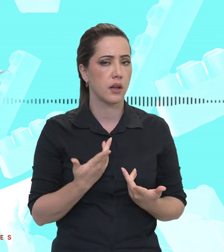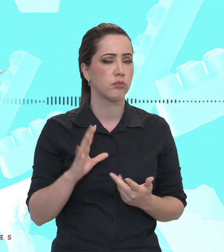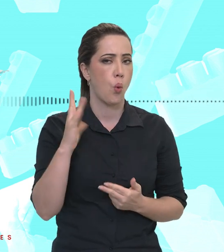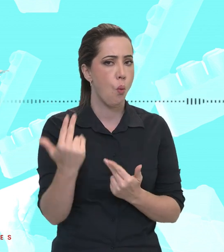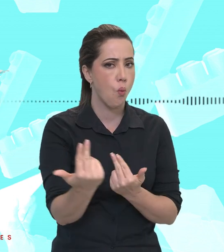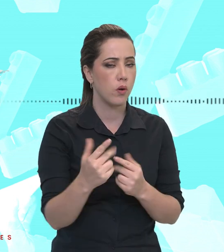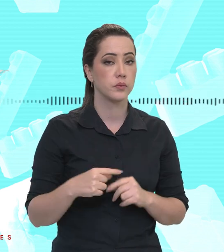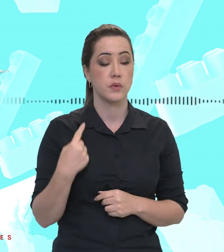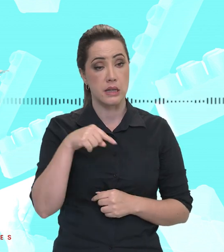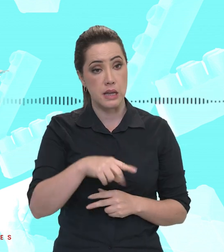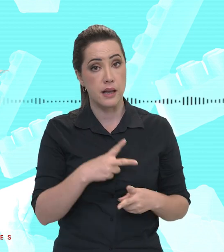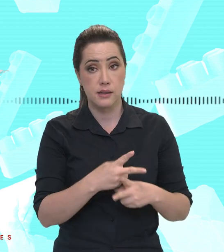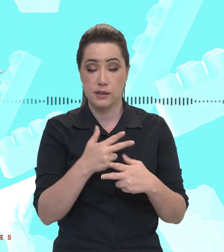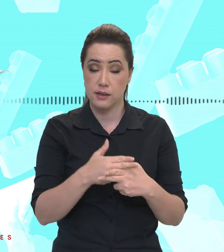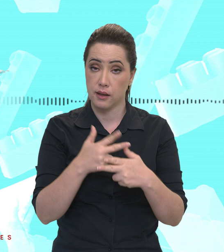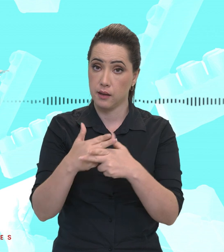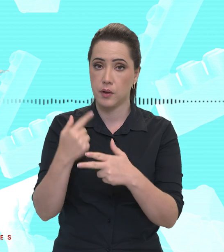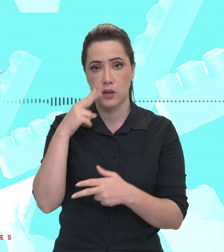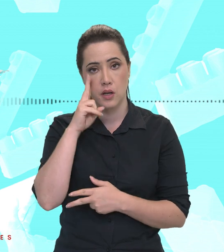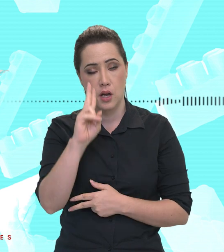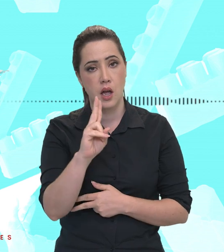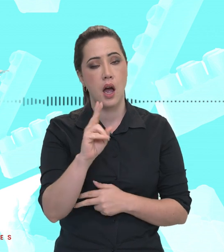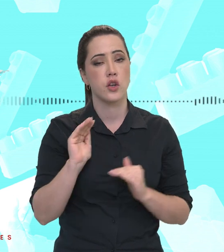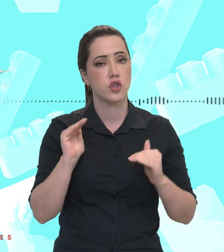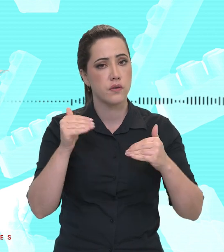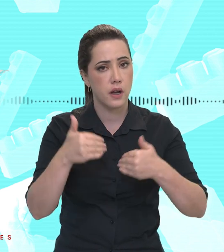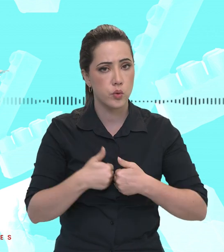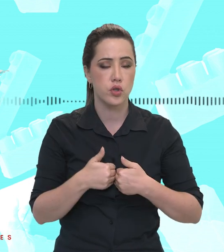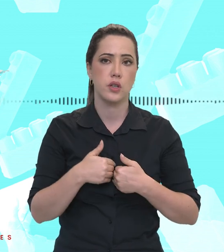Nesta temporada, a gente ouve histórias de pessoas com autismo, Síndrome de Savant,